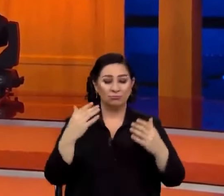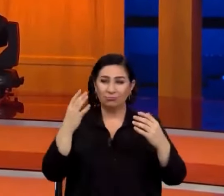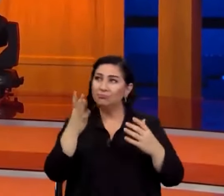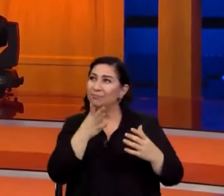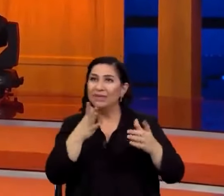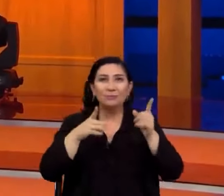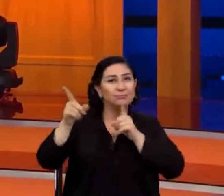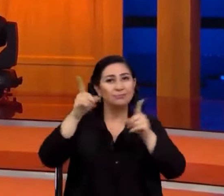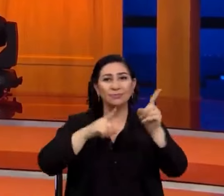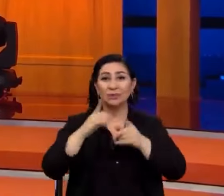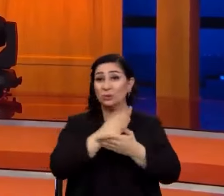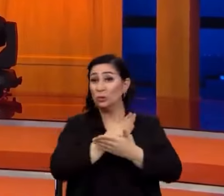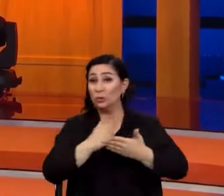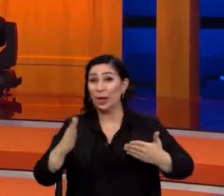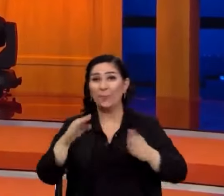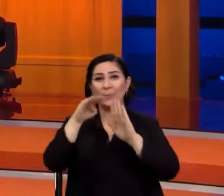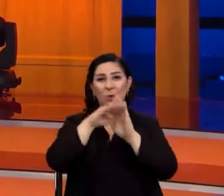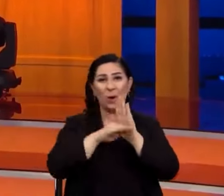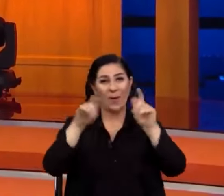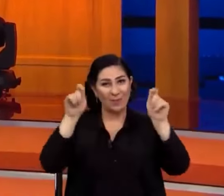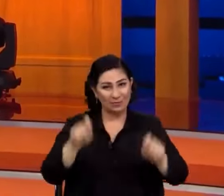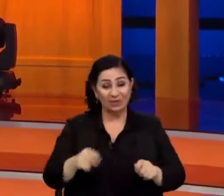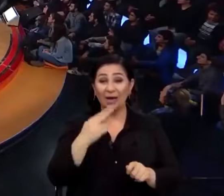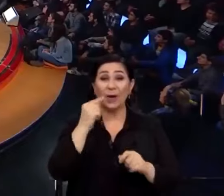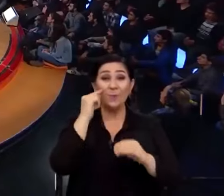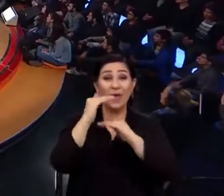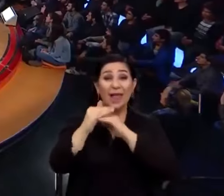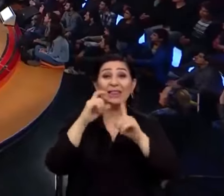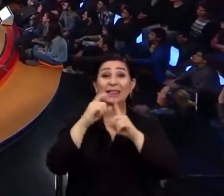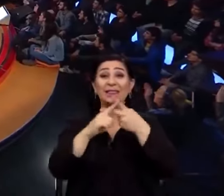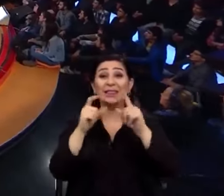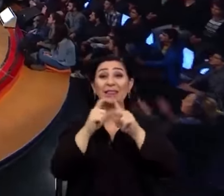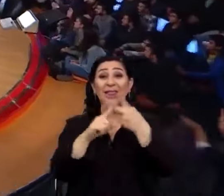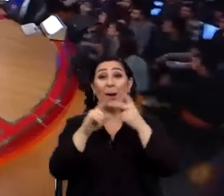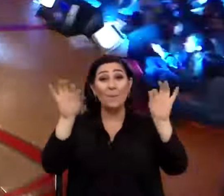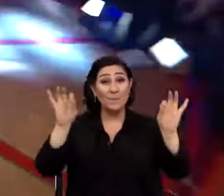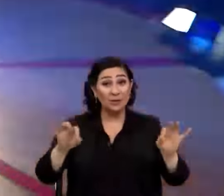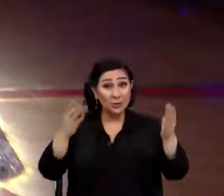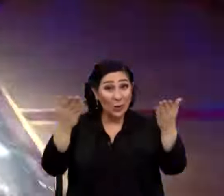duyarlılığı sürdürerek program yapacağız Hanımlar Beyler dada